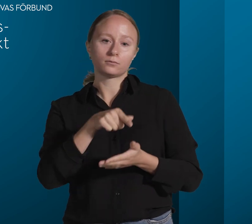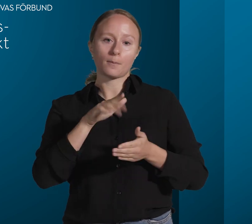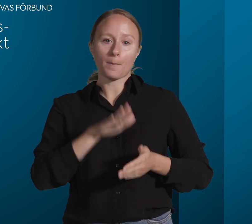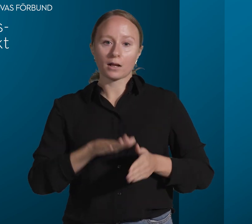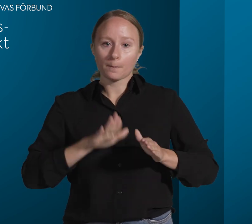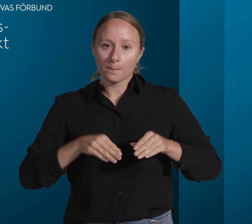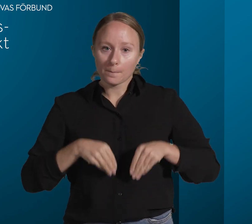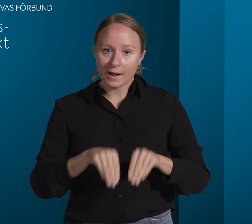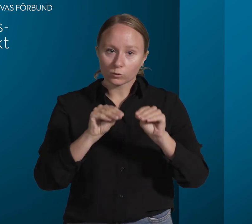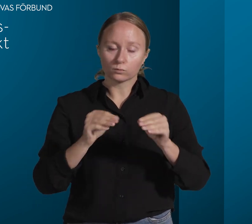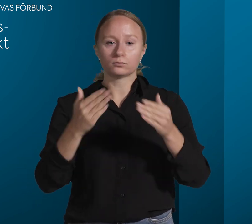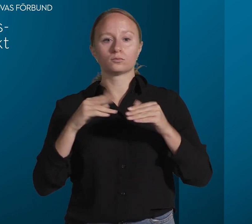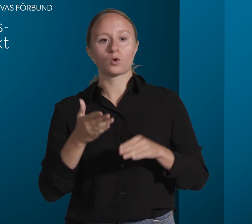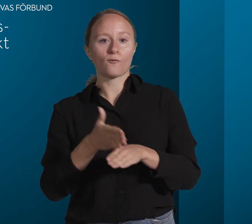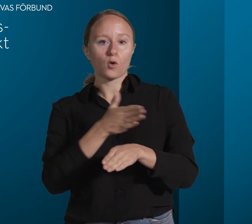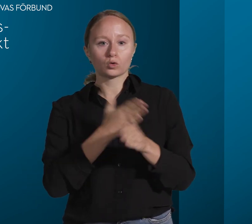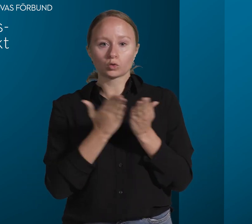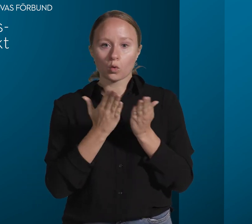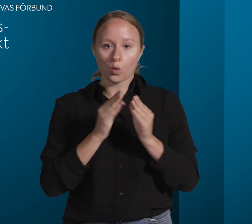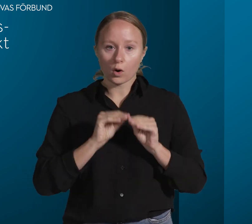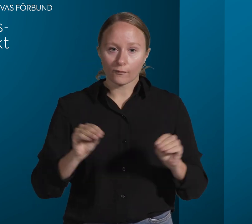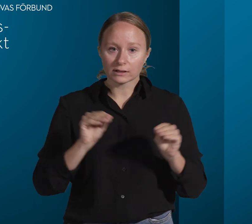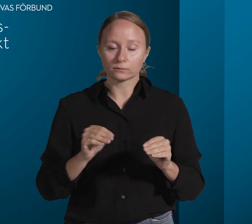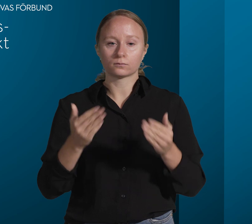inom småbarnspedagogiken, förskoleundervisningen -